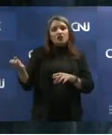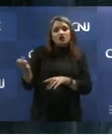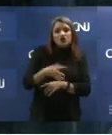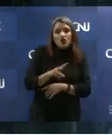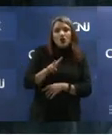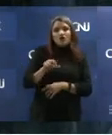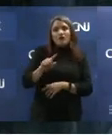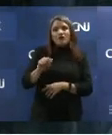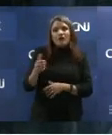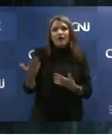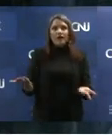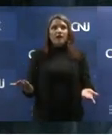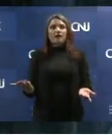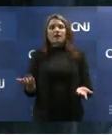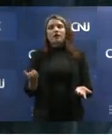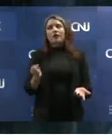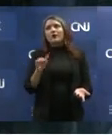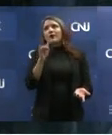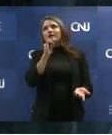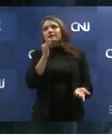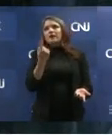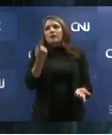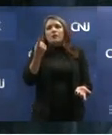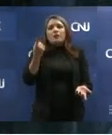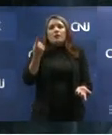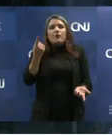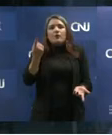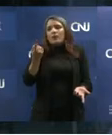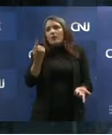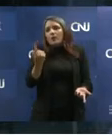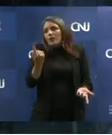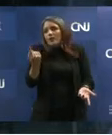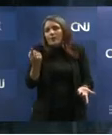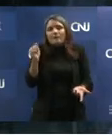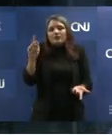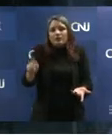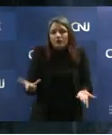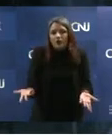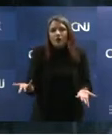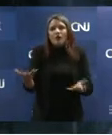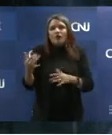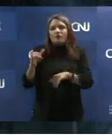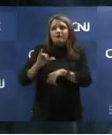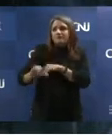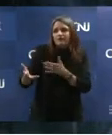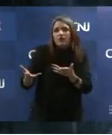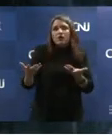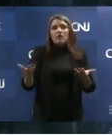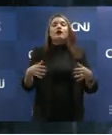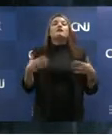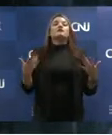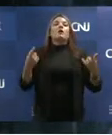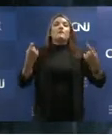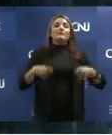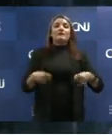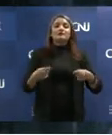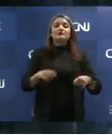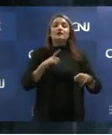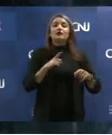aposentadoria ou vacância. Por qualquer razão, é preciso que haja alternância e sucessiva idade